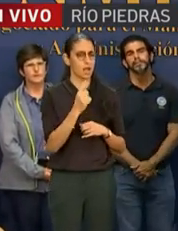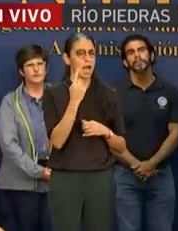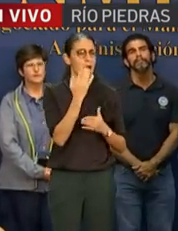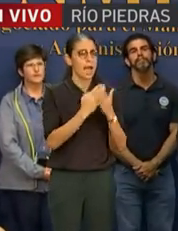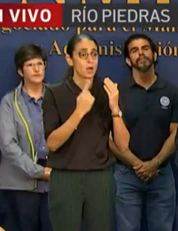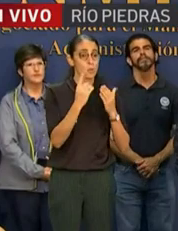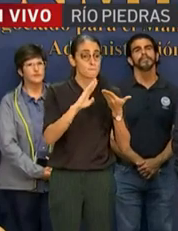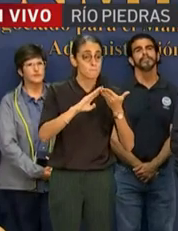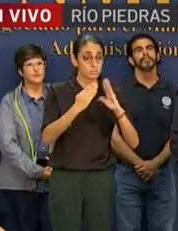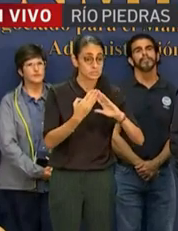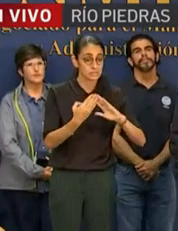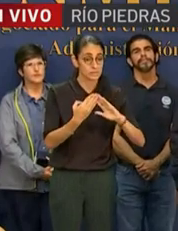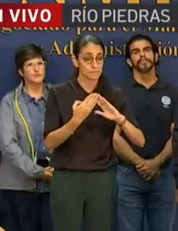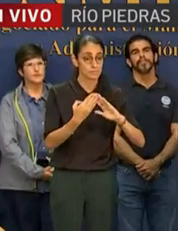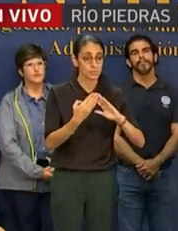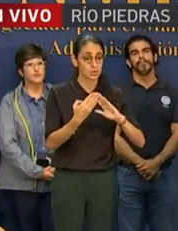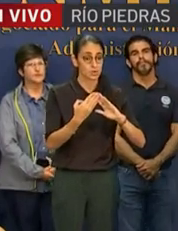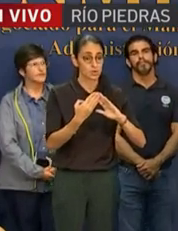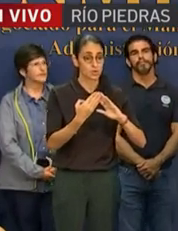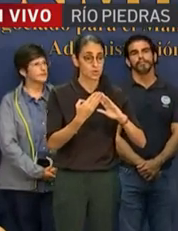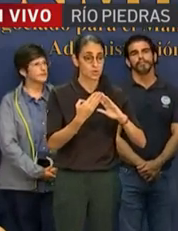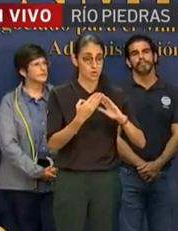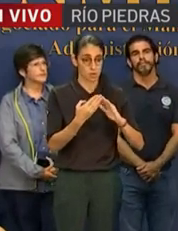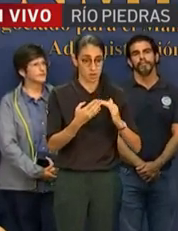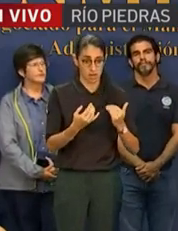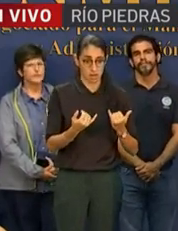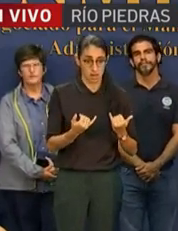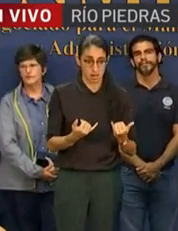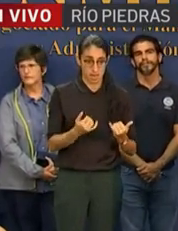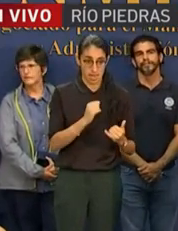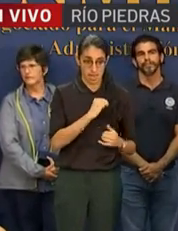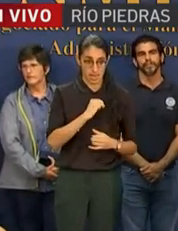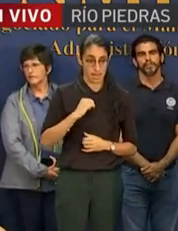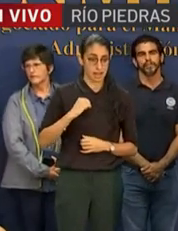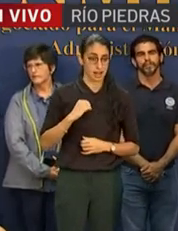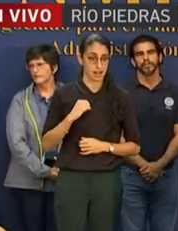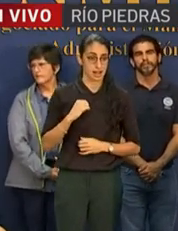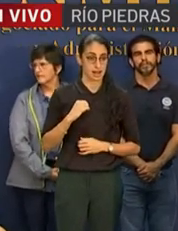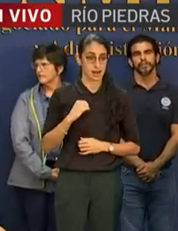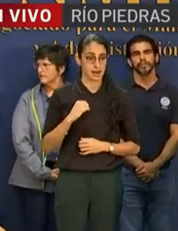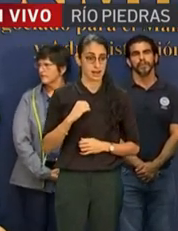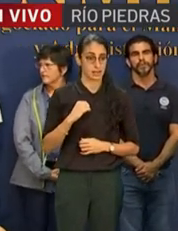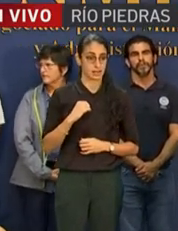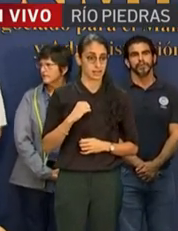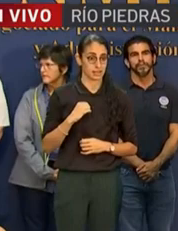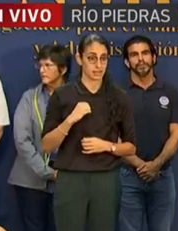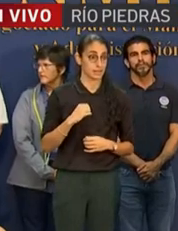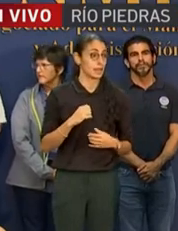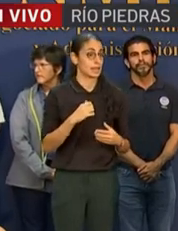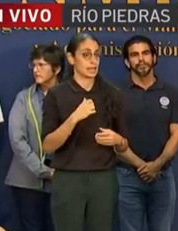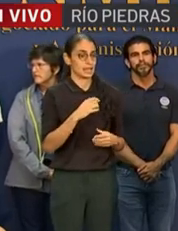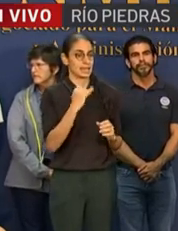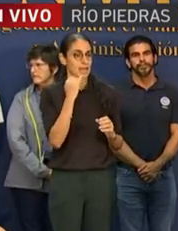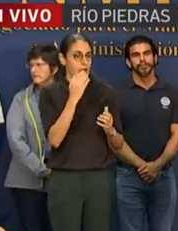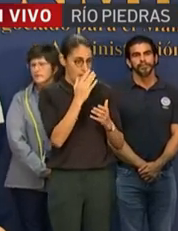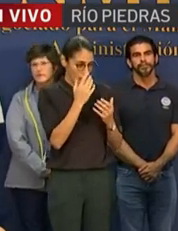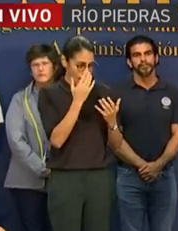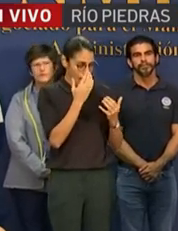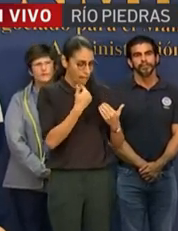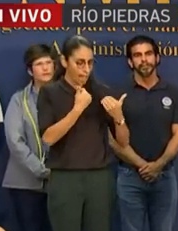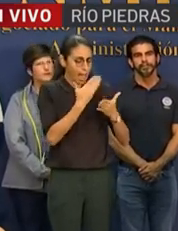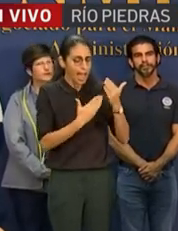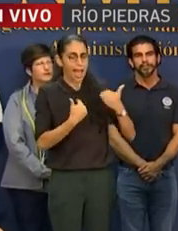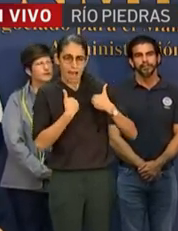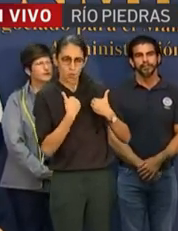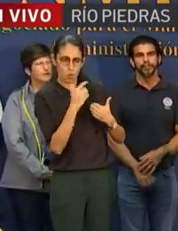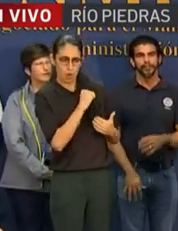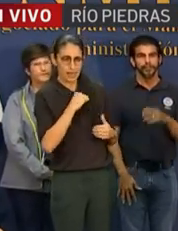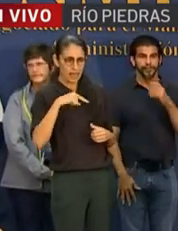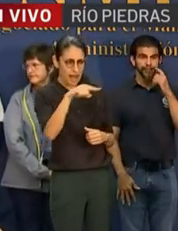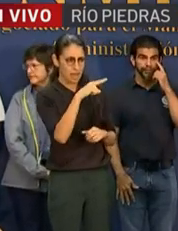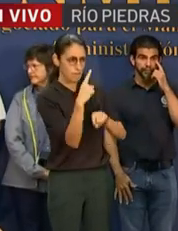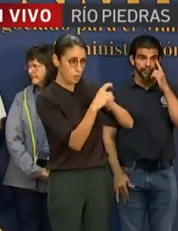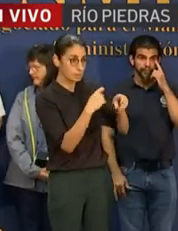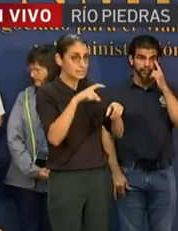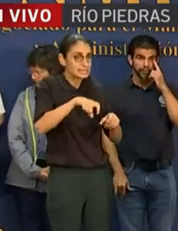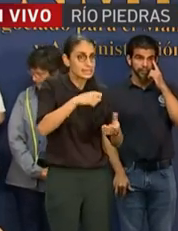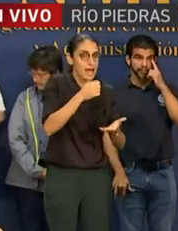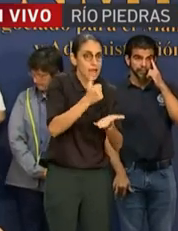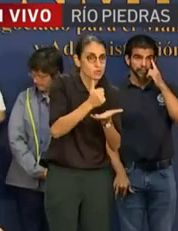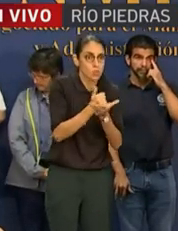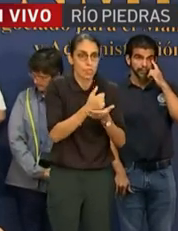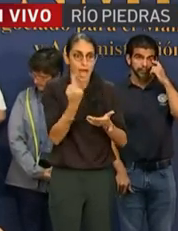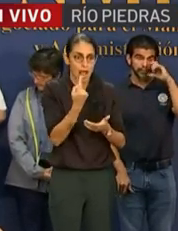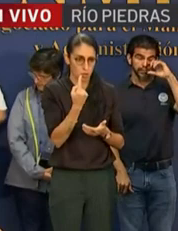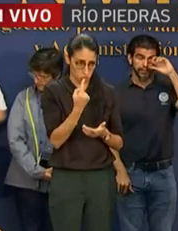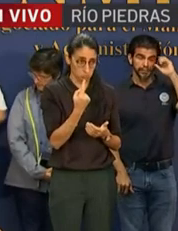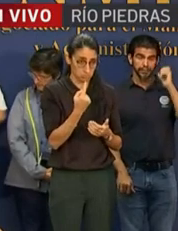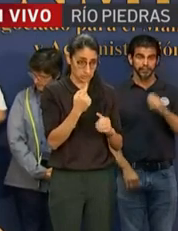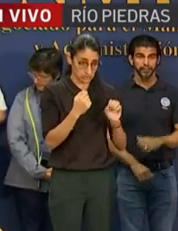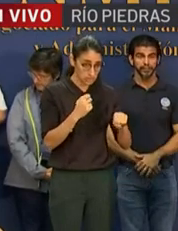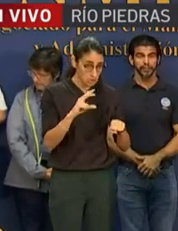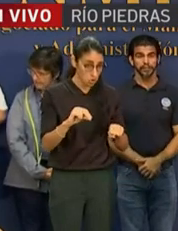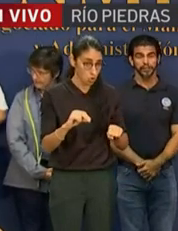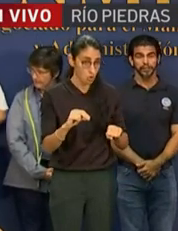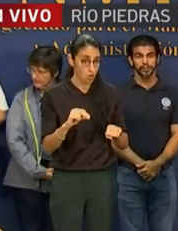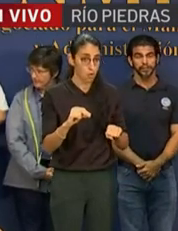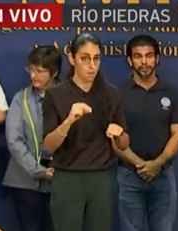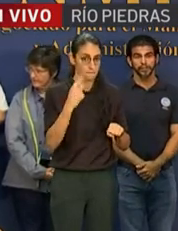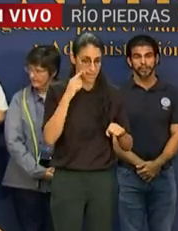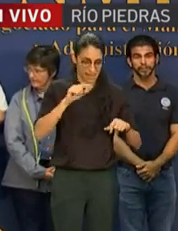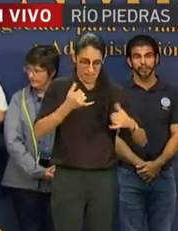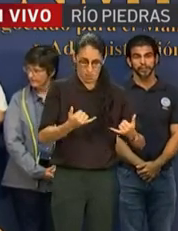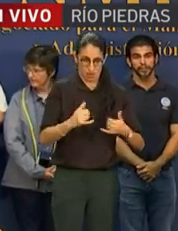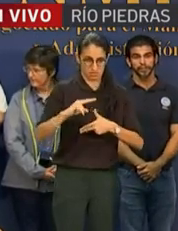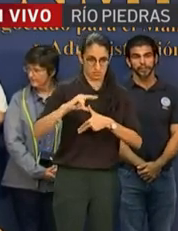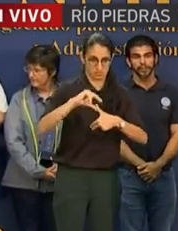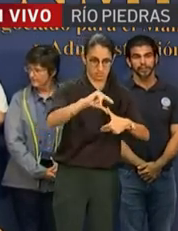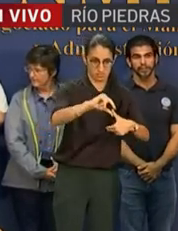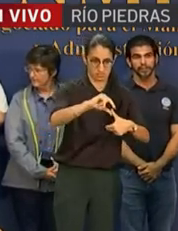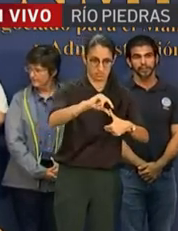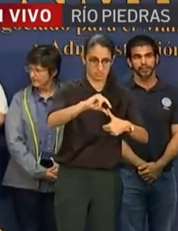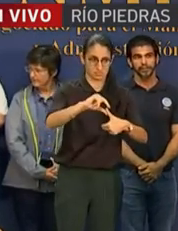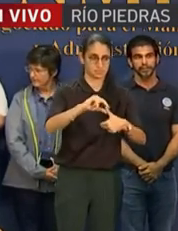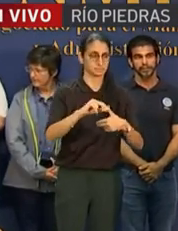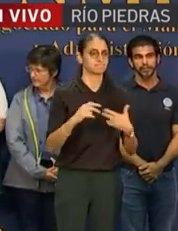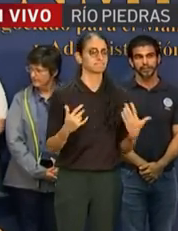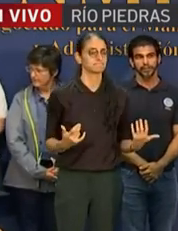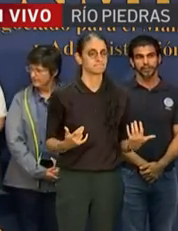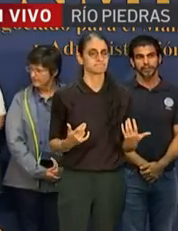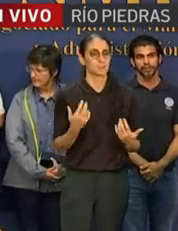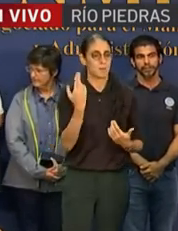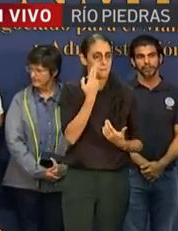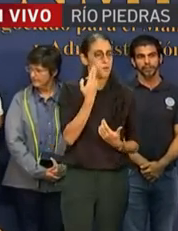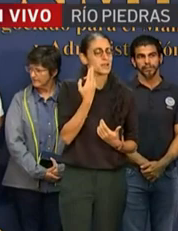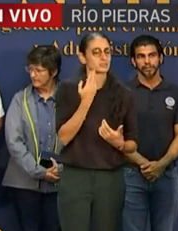SEGURO ANTES QUE ESTOS VIENTOS